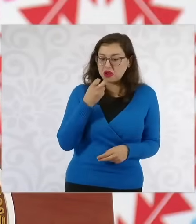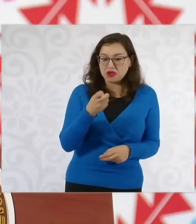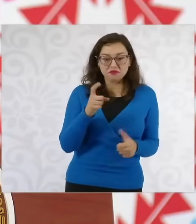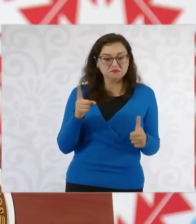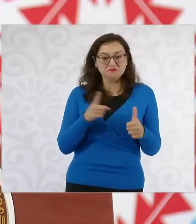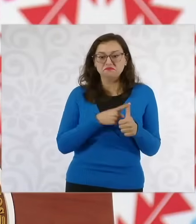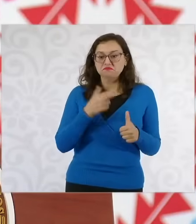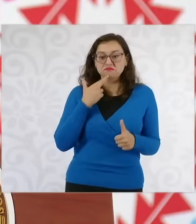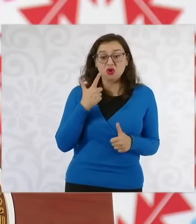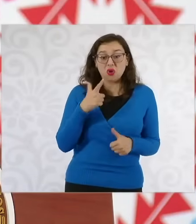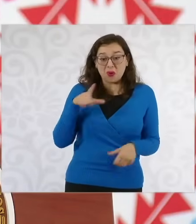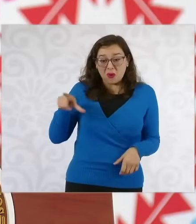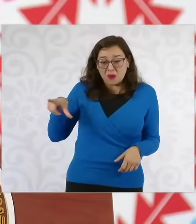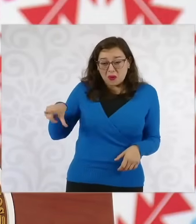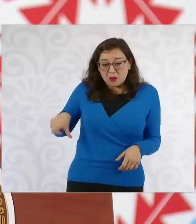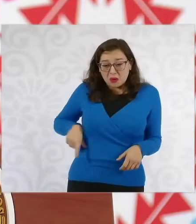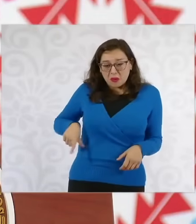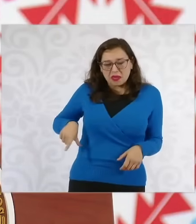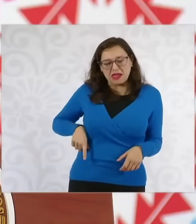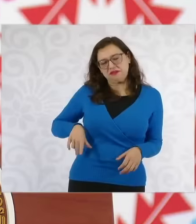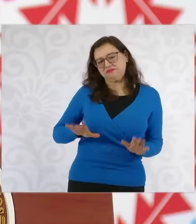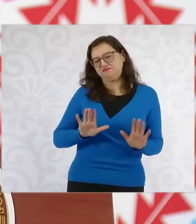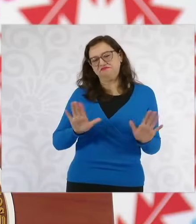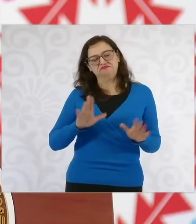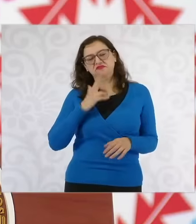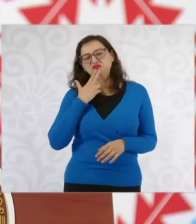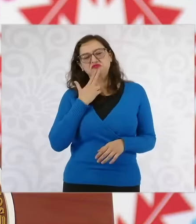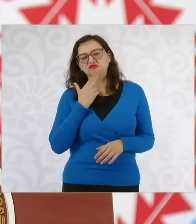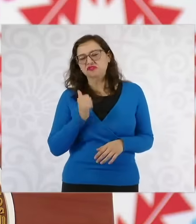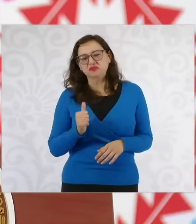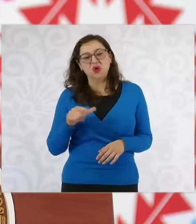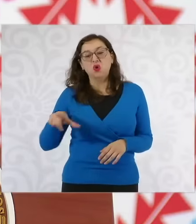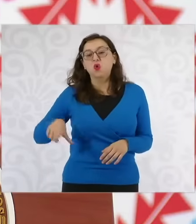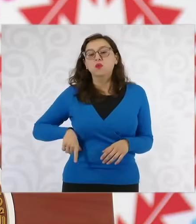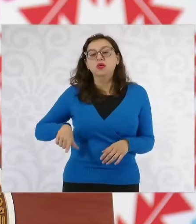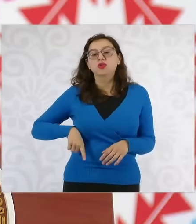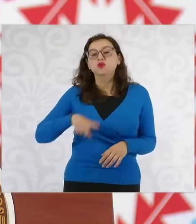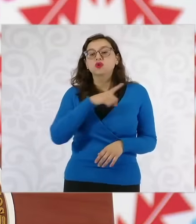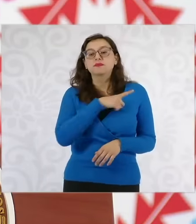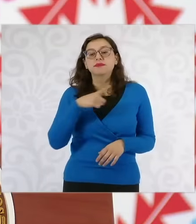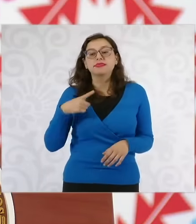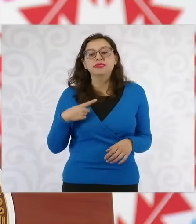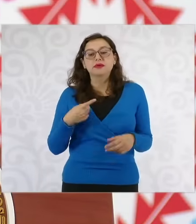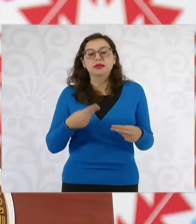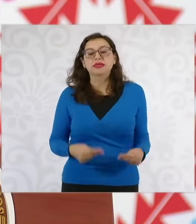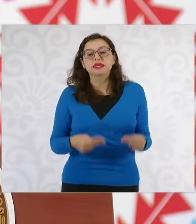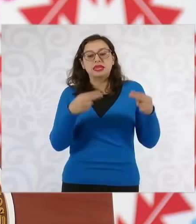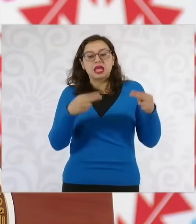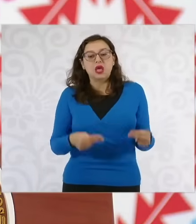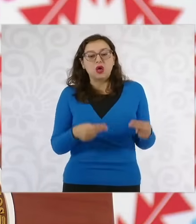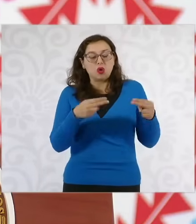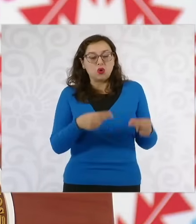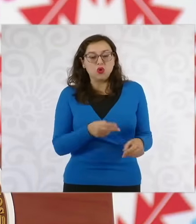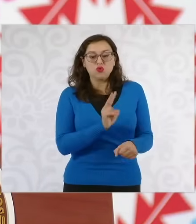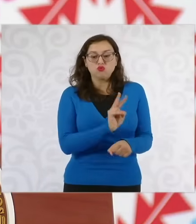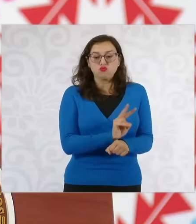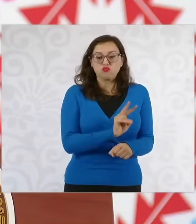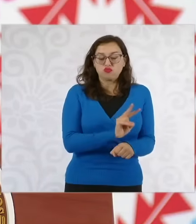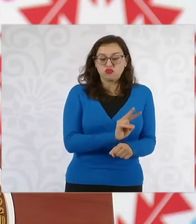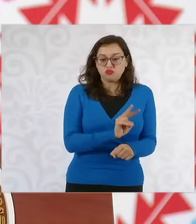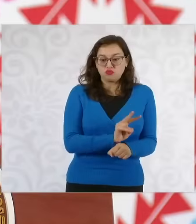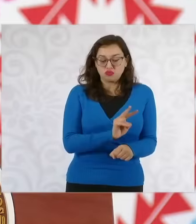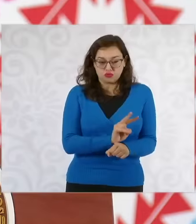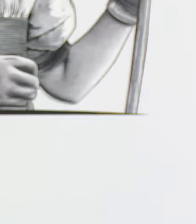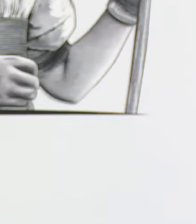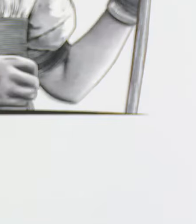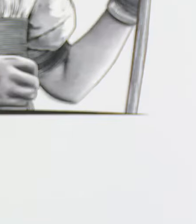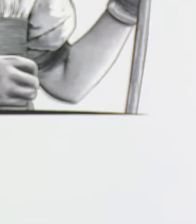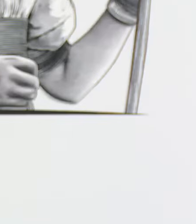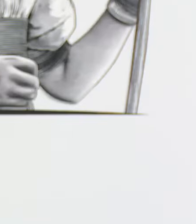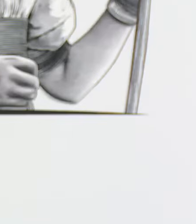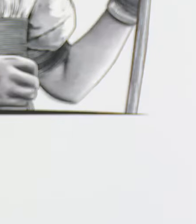lo único que tenía que hacer era regular al mercado ni regularon al mercado porque